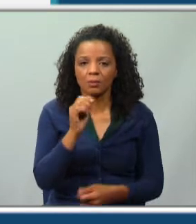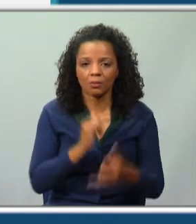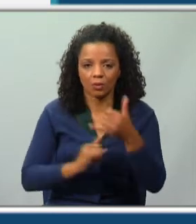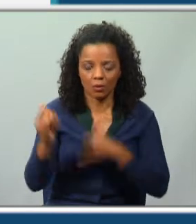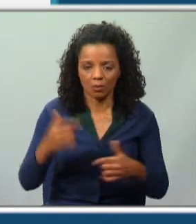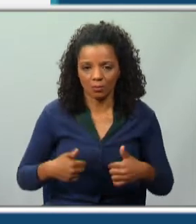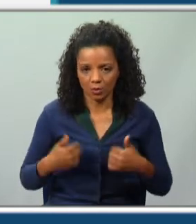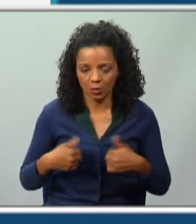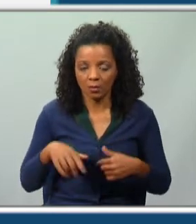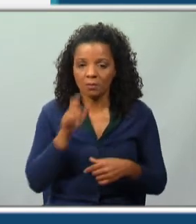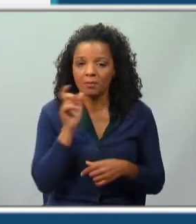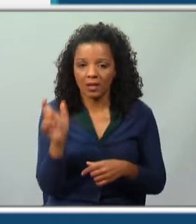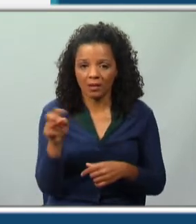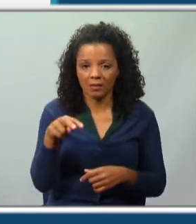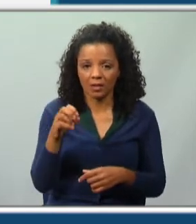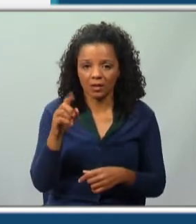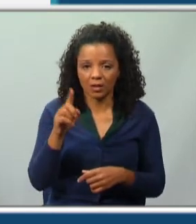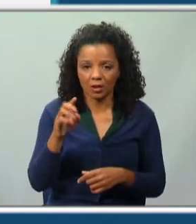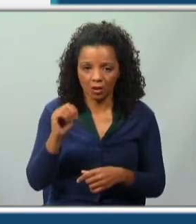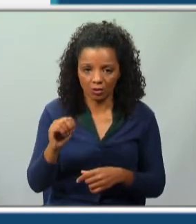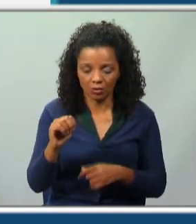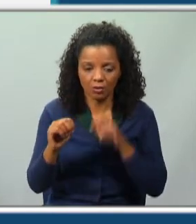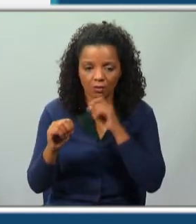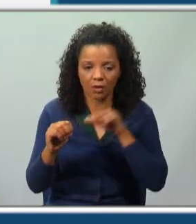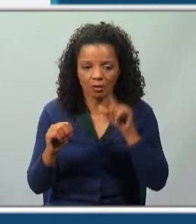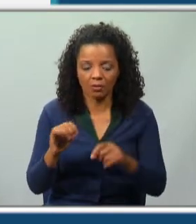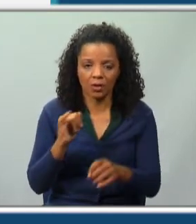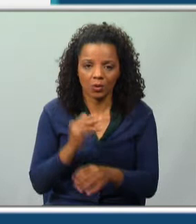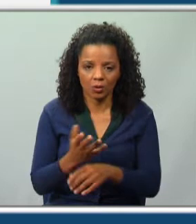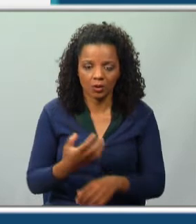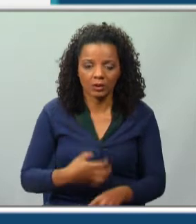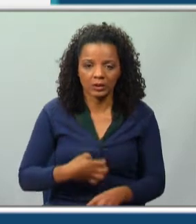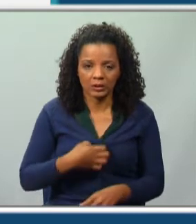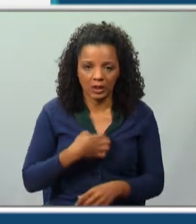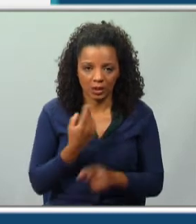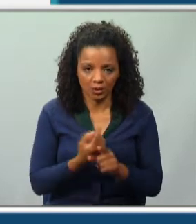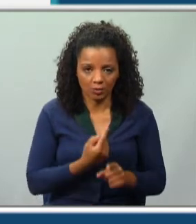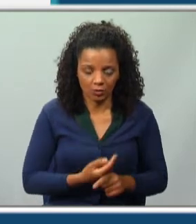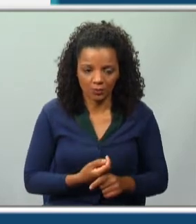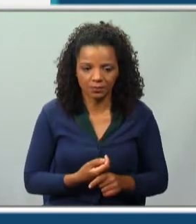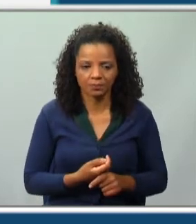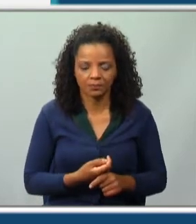mas a palavra nós pode ter o que pode ter outros significados se vocês têm 但是我們可以擁有它可以擁有的詞如果你有其他意思